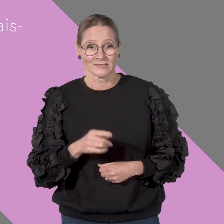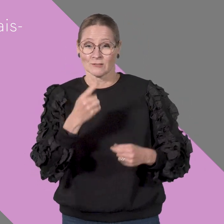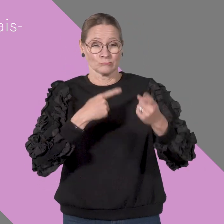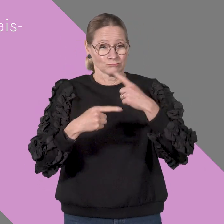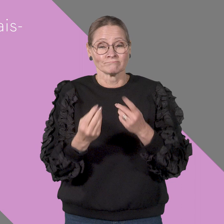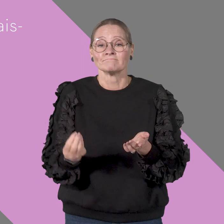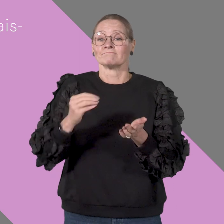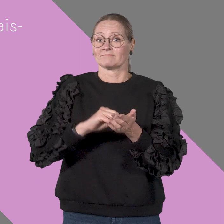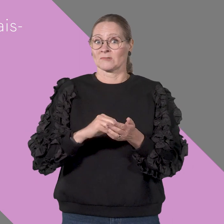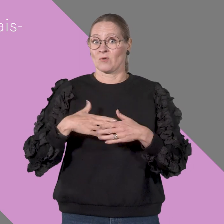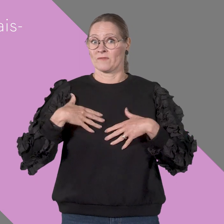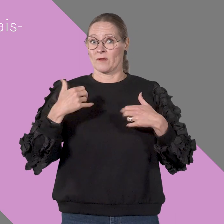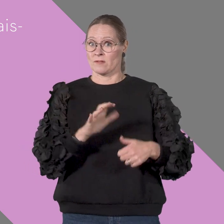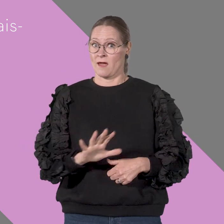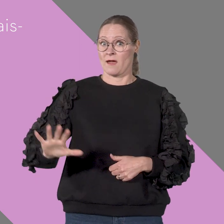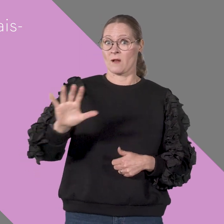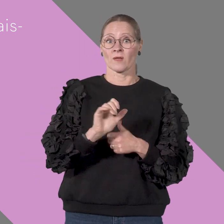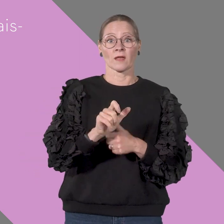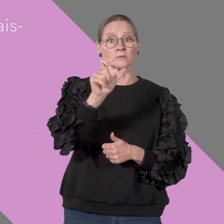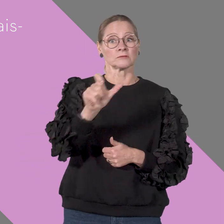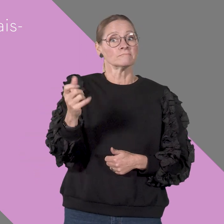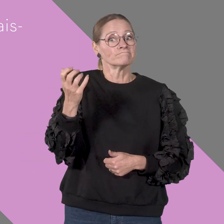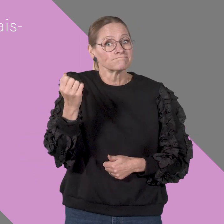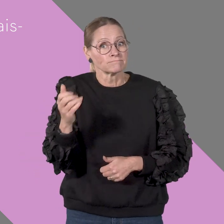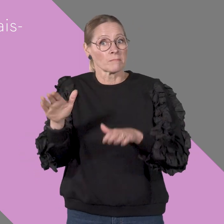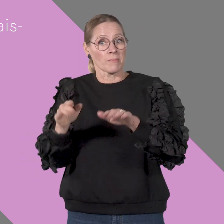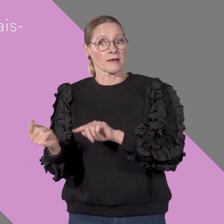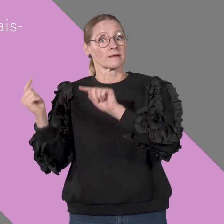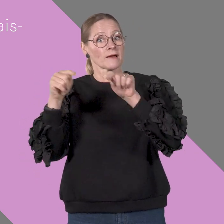Lisäksi hyvinvointialueiden edustajat ovat mahdollisesti paikalla -